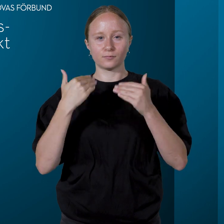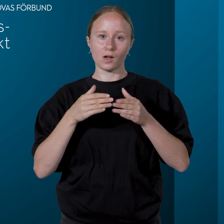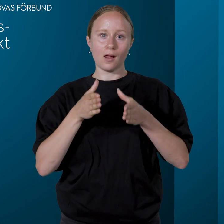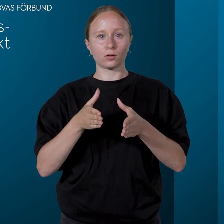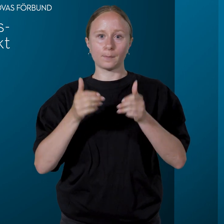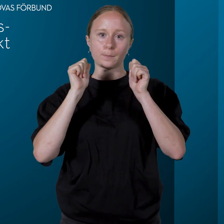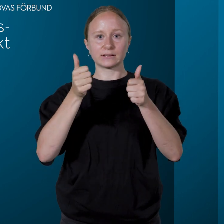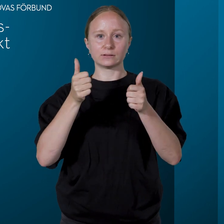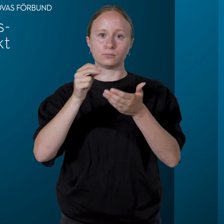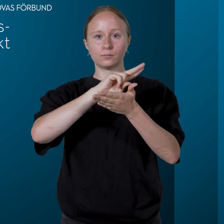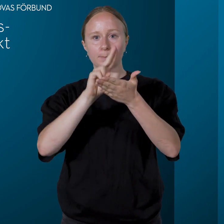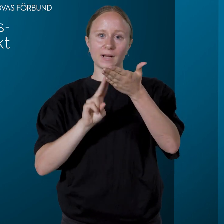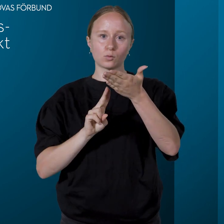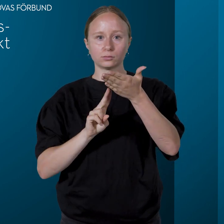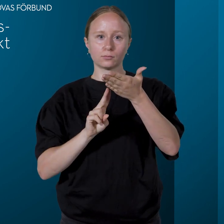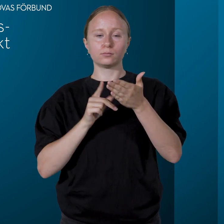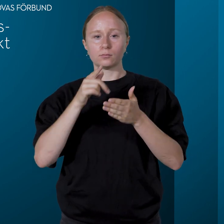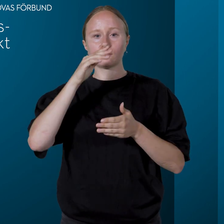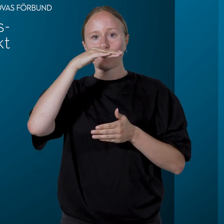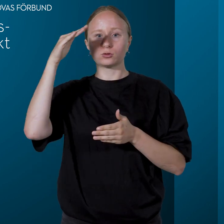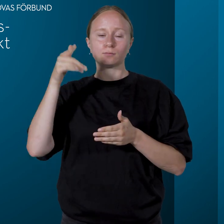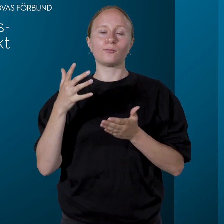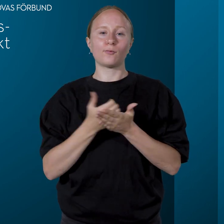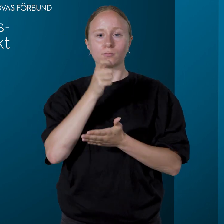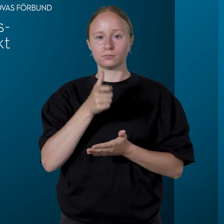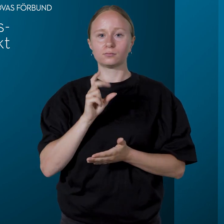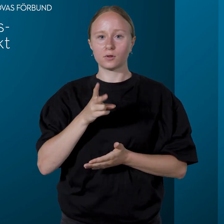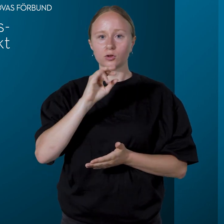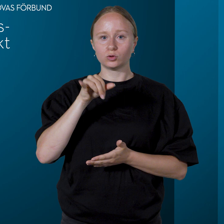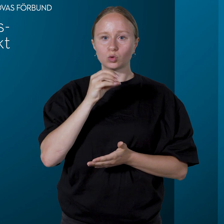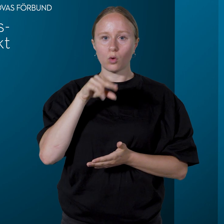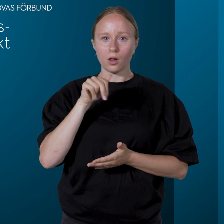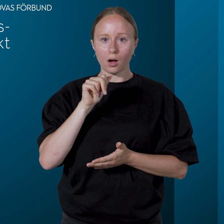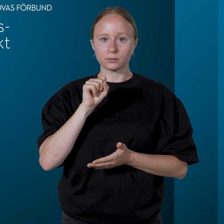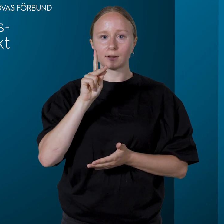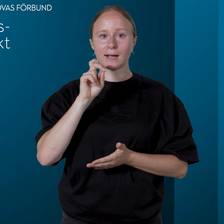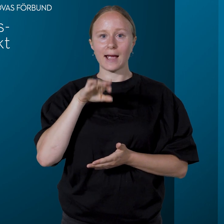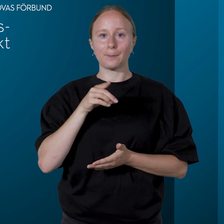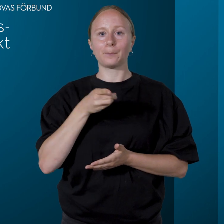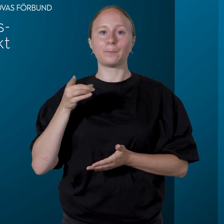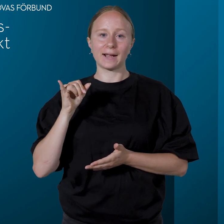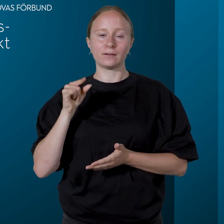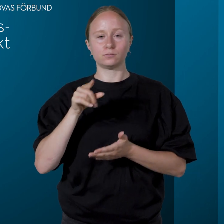I kategorin bästa bildkonstverk för vuxna vann Joonas Kemppi -